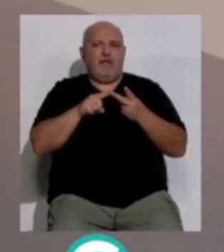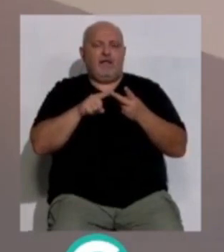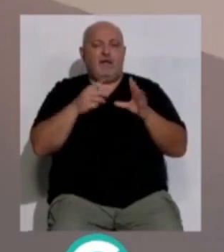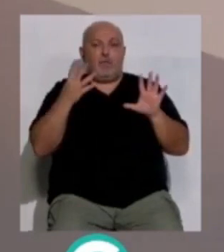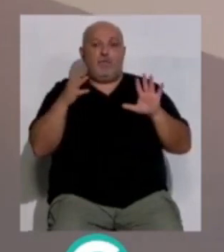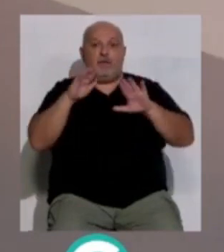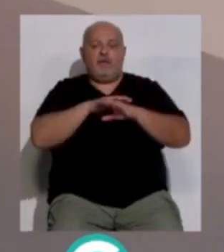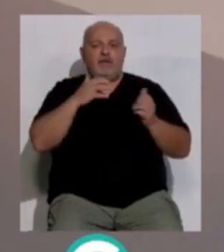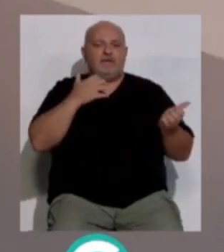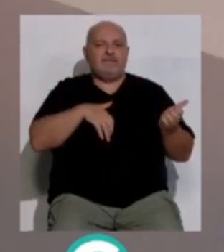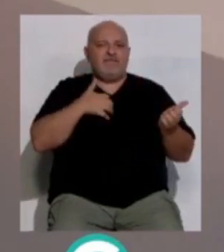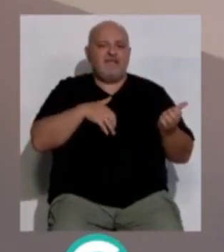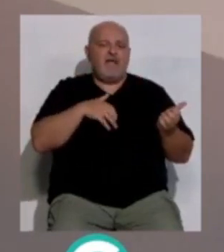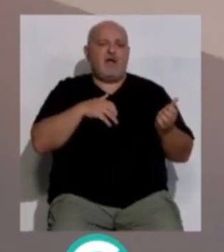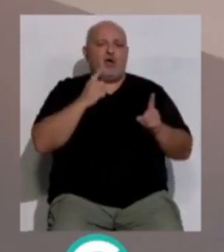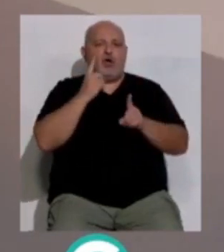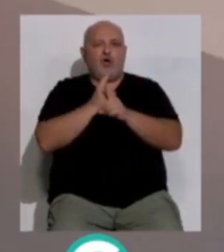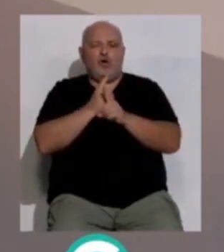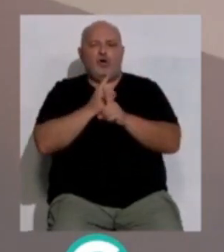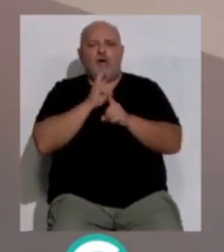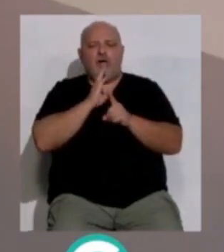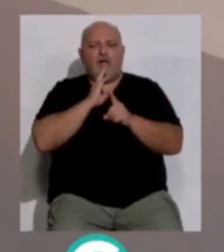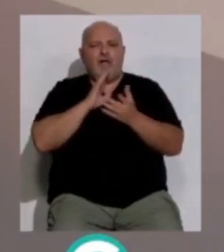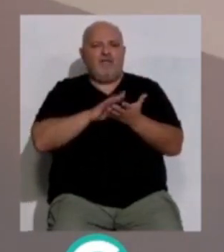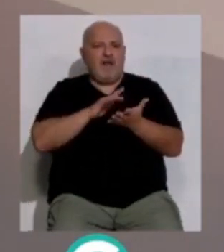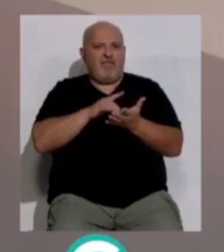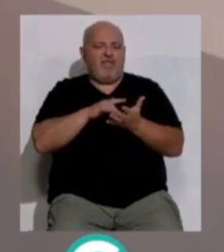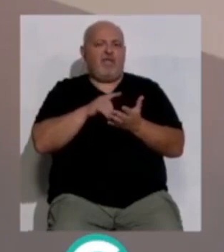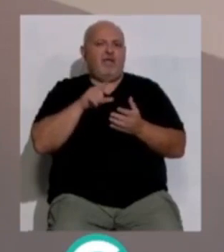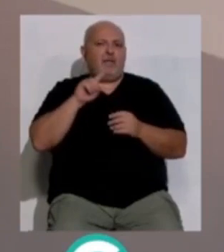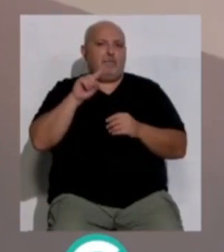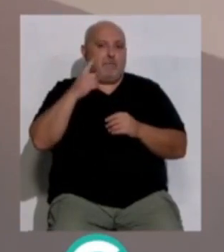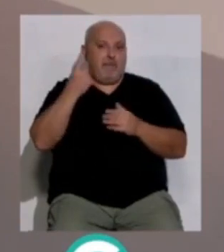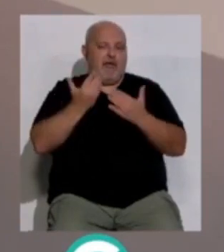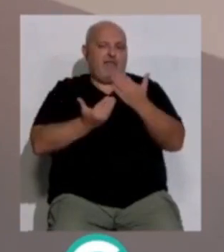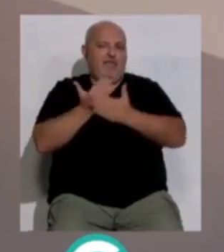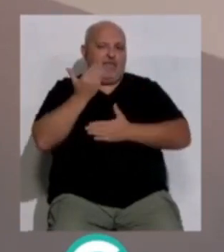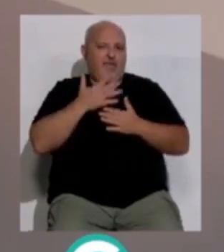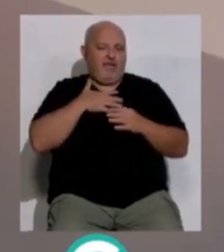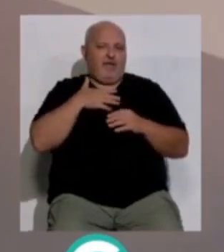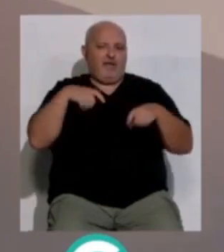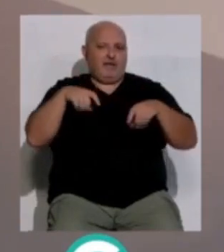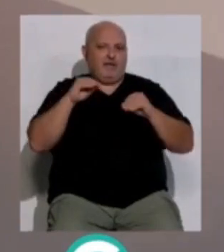las 9 el Sevilla recibirá a la valencia club de fútbol en el Sánchez pir Juan son los dos